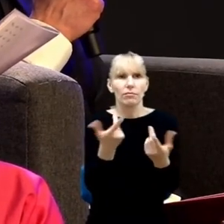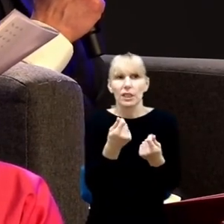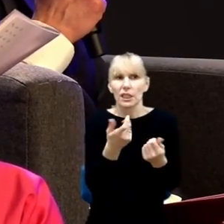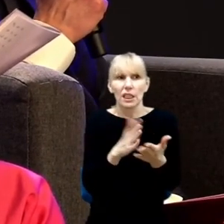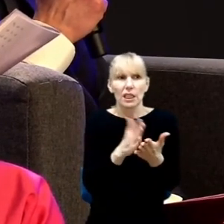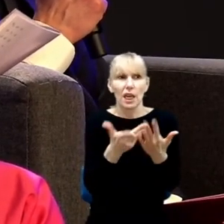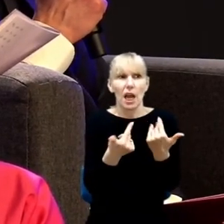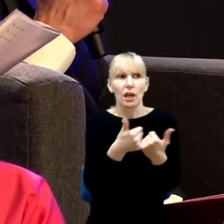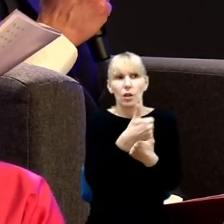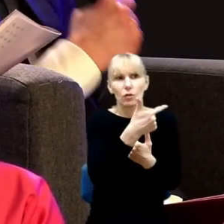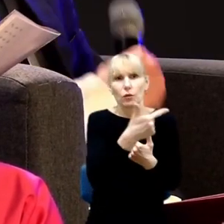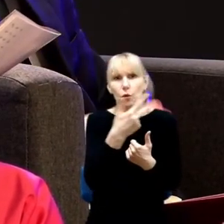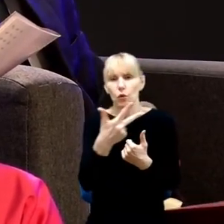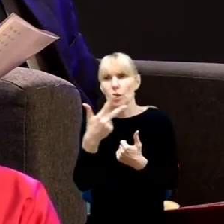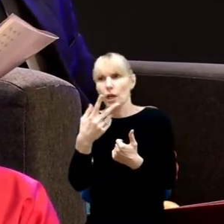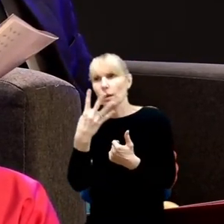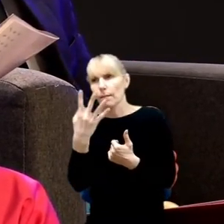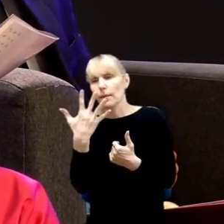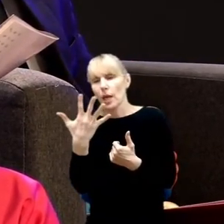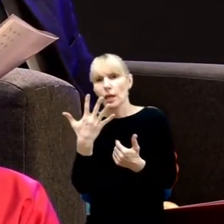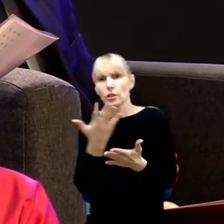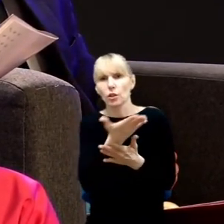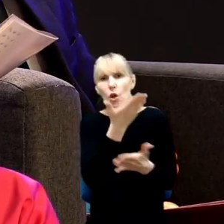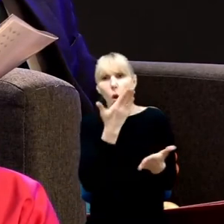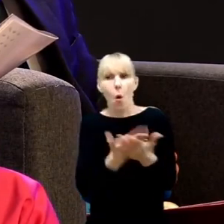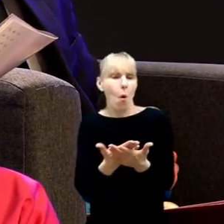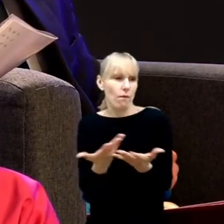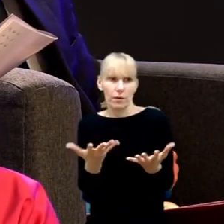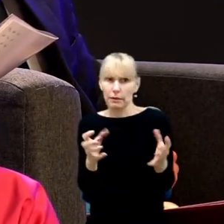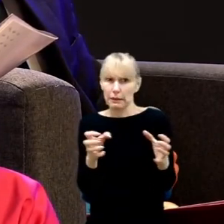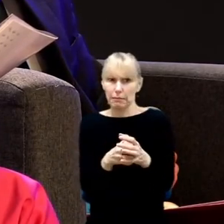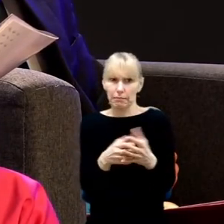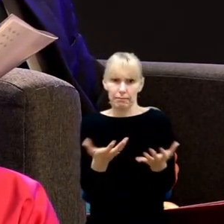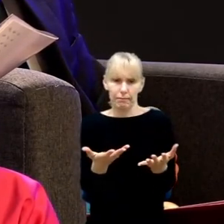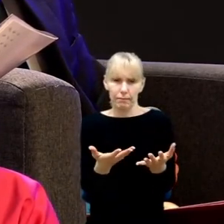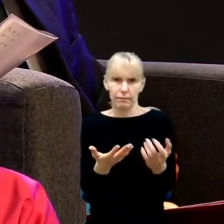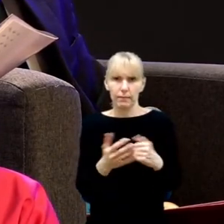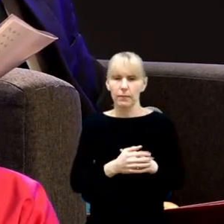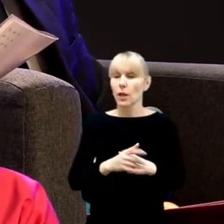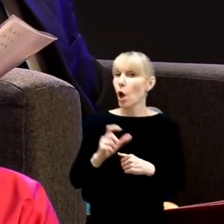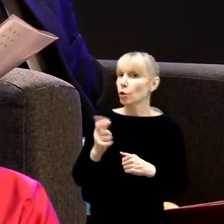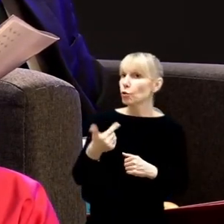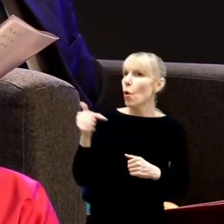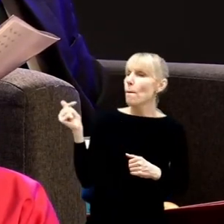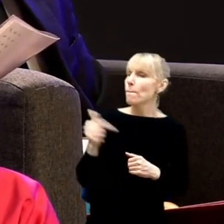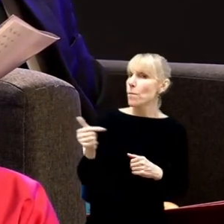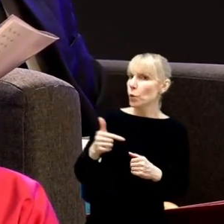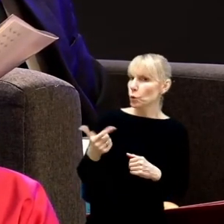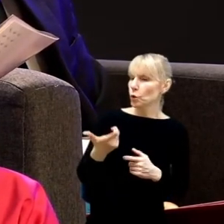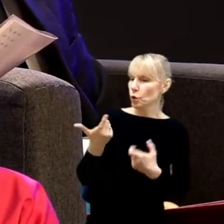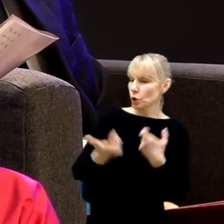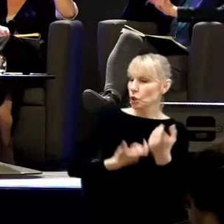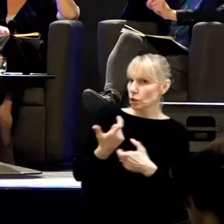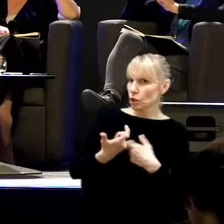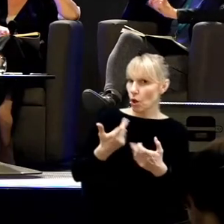Dobrze, to ja w takim razie trochę inaczej zadam to pytanie. Co musi zrobić mała lub średnia gmina miasto albo gmina, żeby zachęcić was